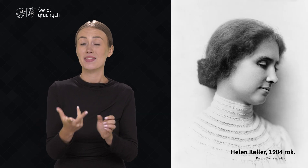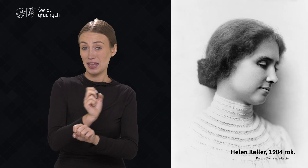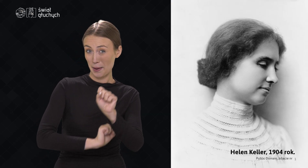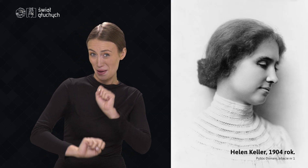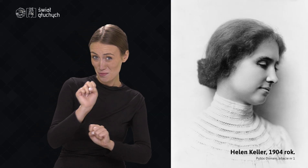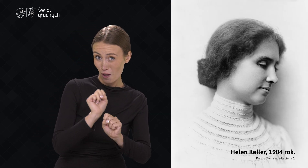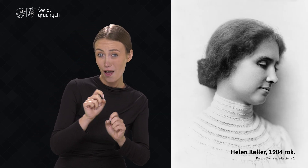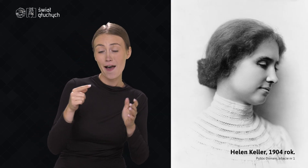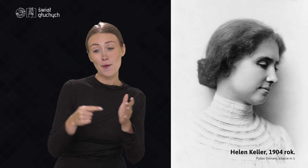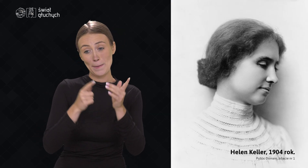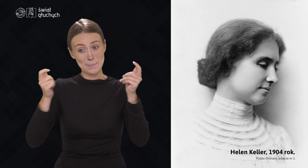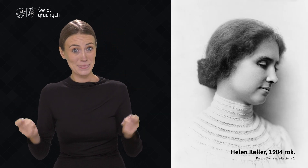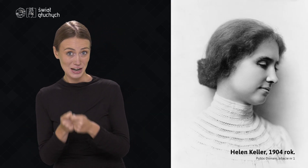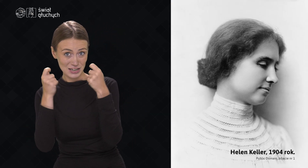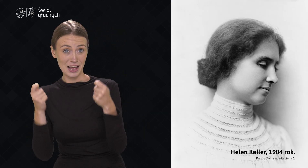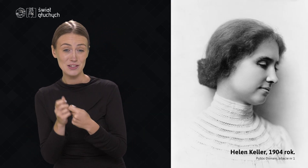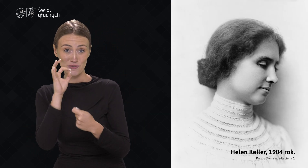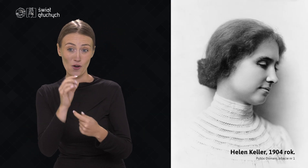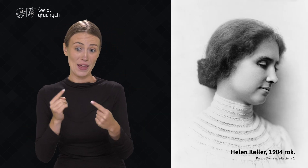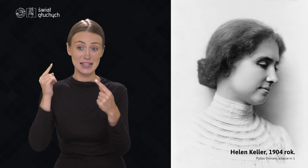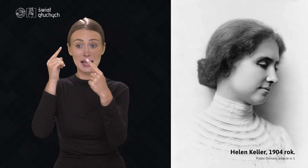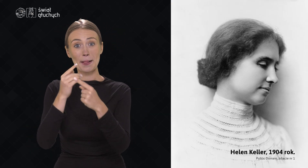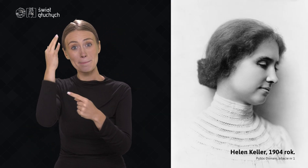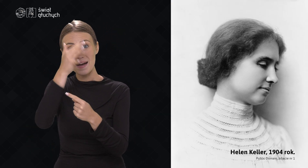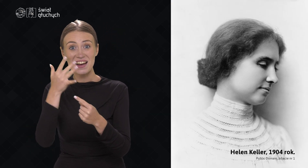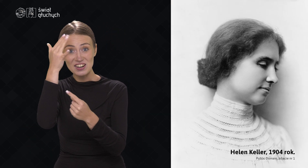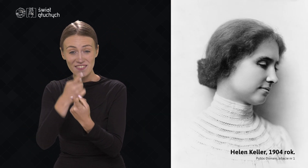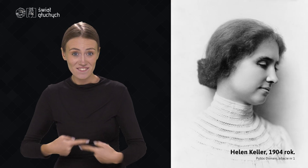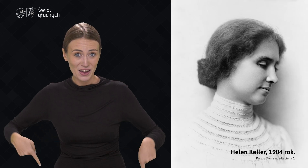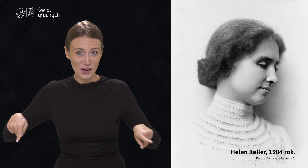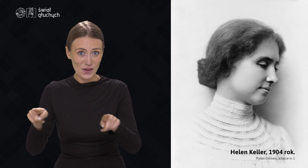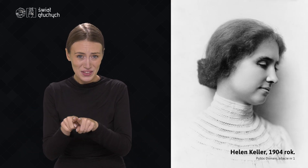że niepełnosprawność nie jest przeszkodą w dążeniu do spełniania celów,